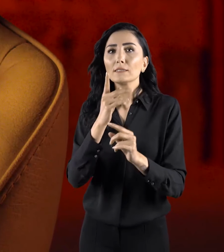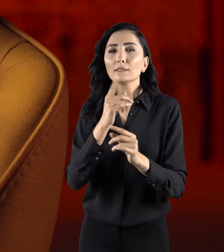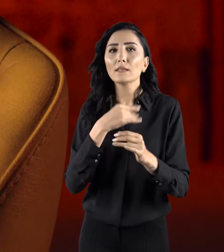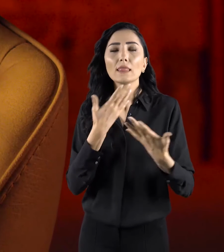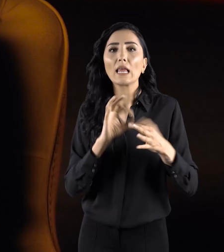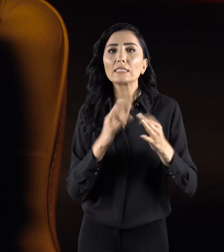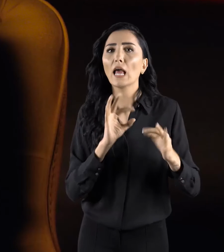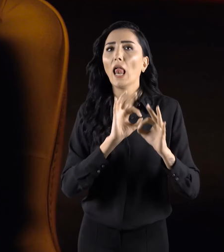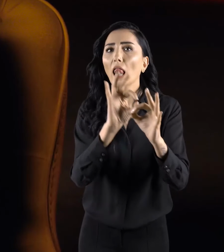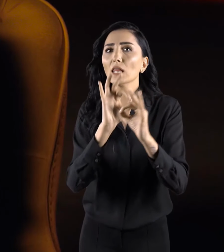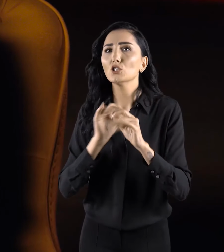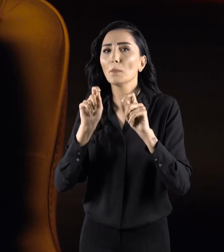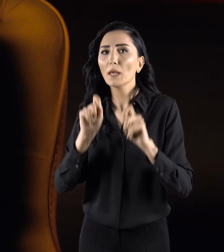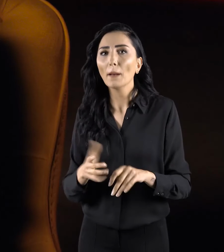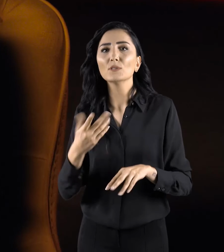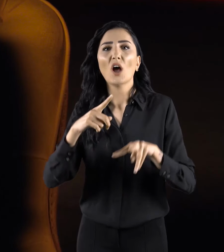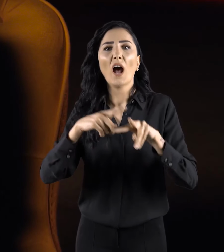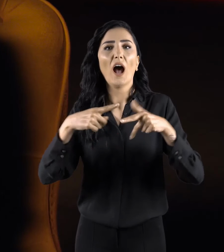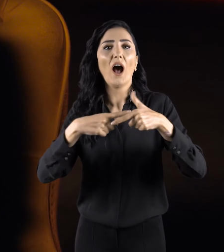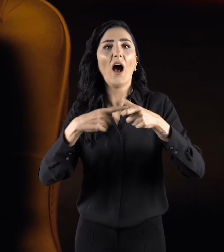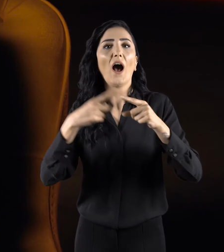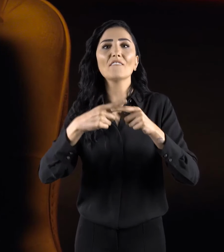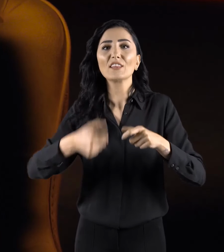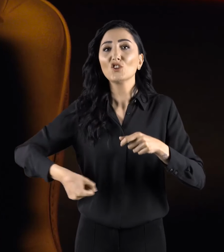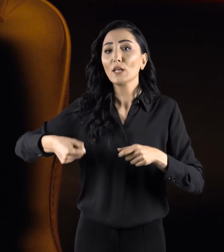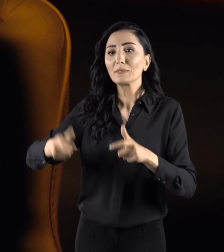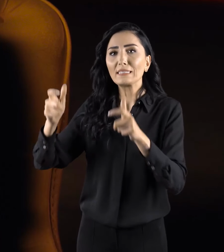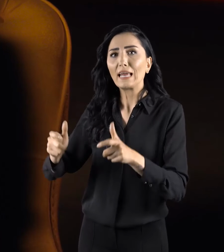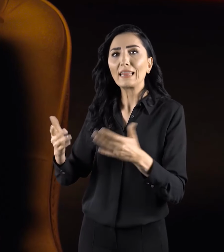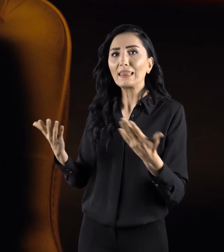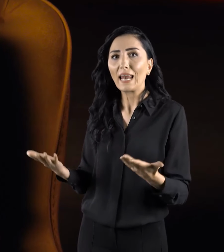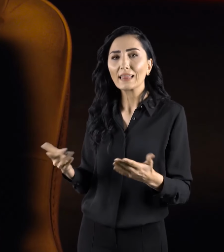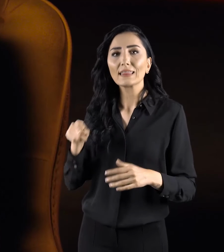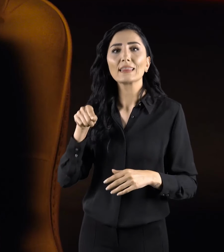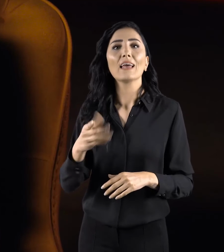sırasında birbirimizle nasıl iletişim kuracağız? Afet çantamızın yeri nerede